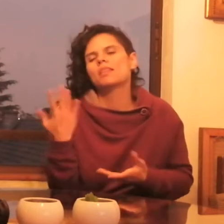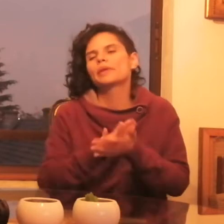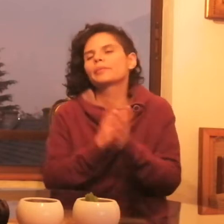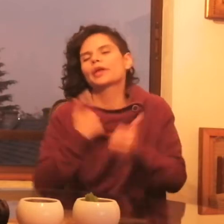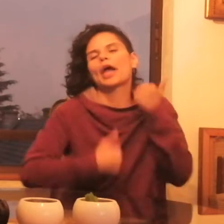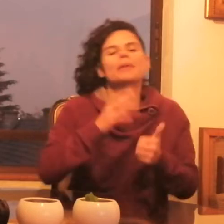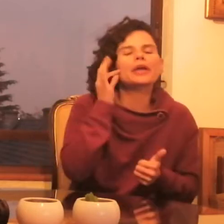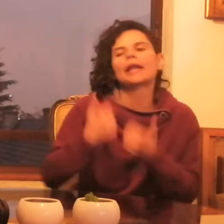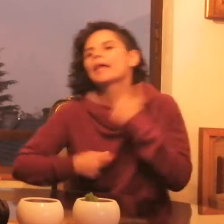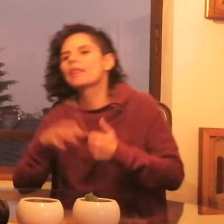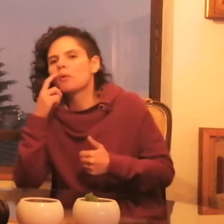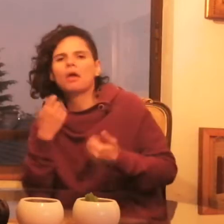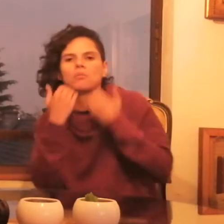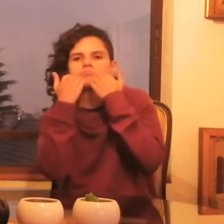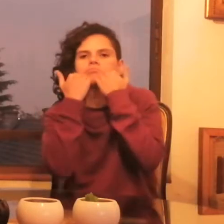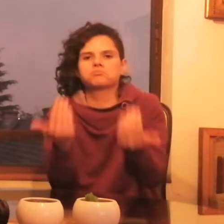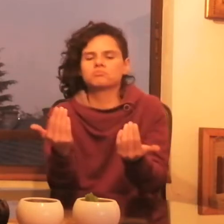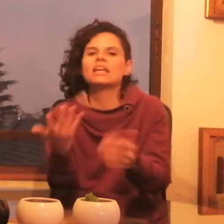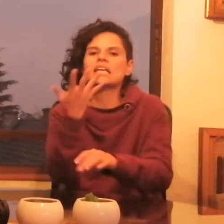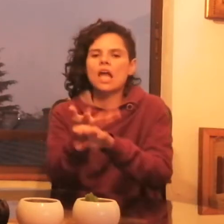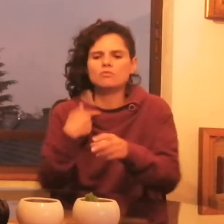carrera de hombre, da lo mismo, siempre aportar - dárse el espacio para permitir descubrir